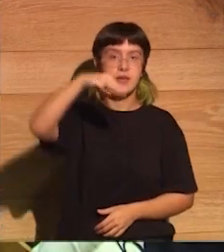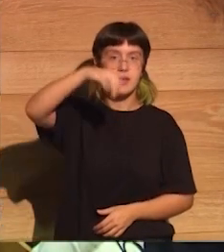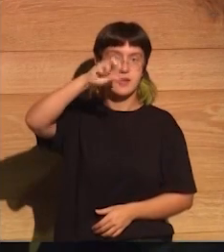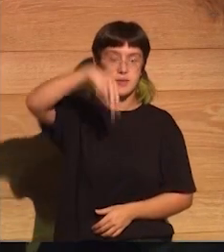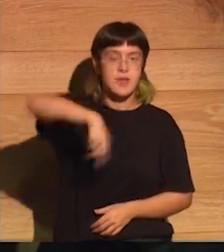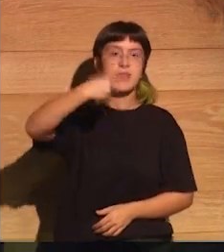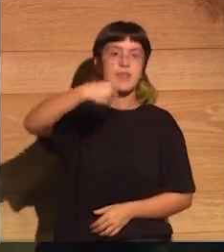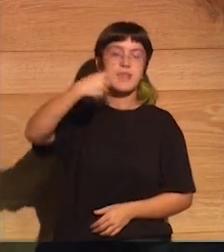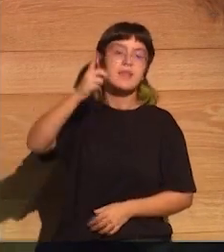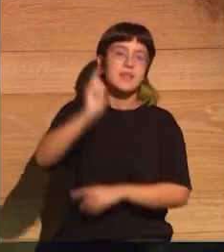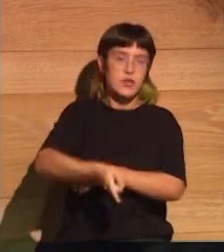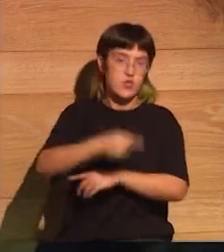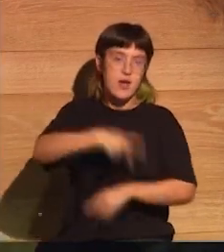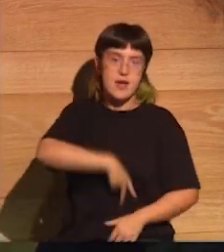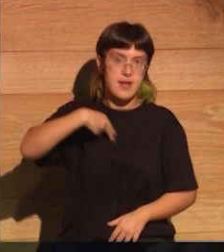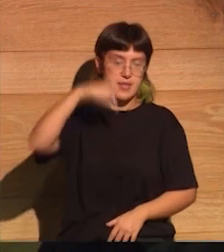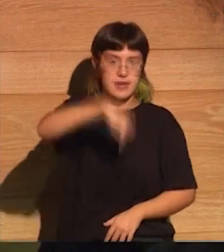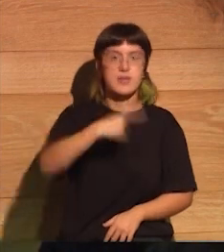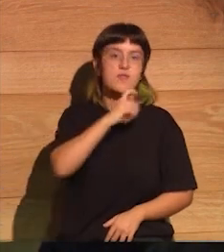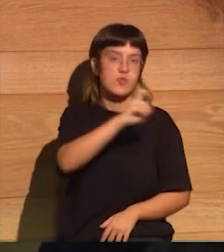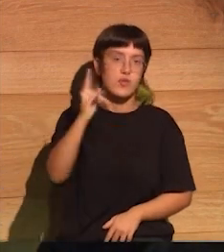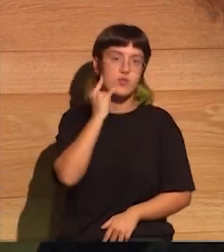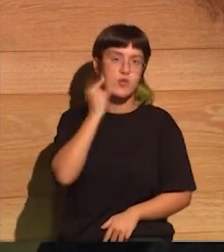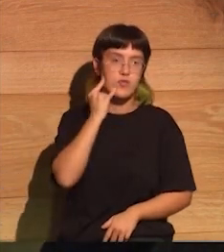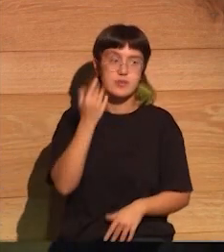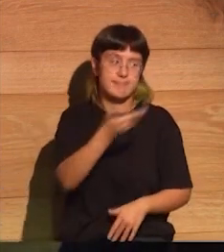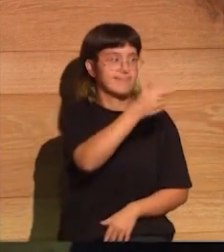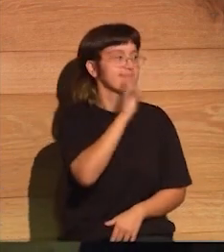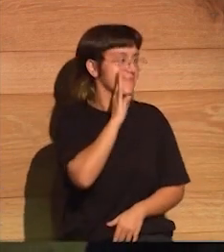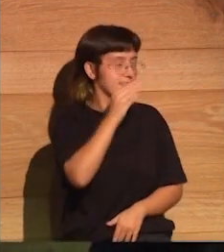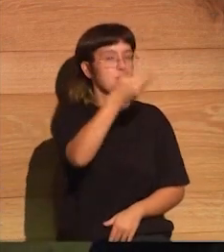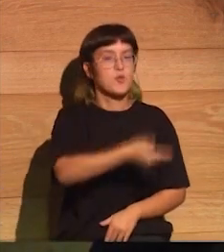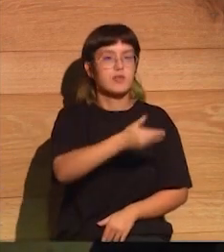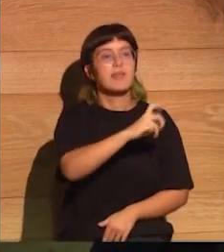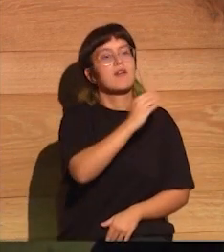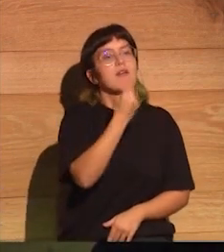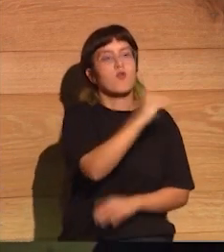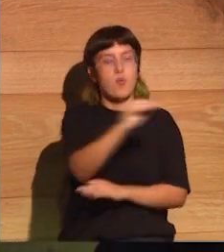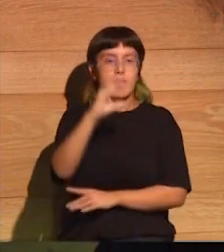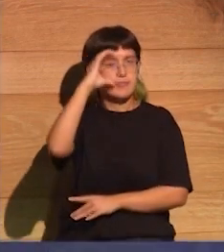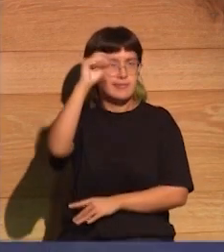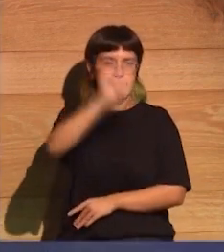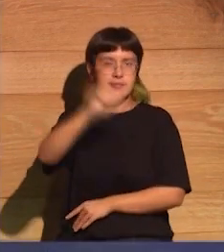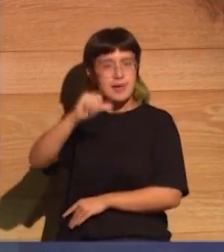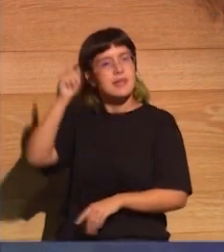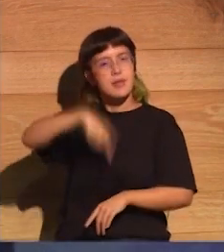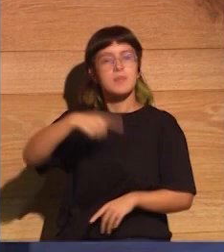Qué importante lo que decías, escuchar a los jóvenes para poder tener esa base y ver hacia dónde vamos en la educación, en la innovación digital,